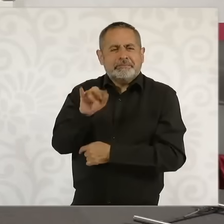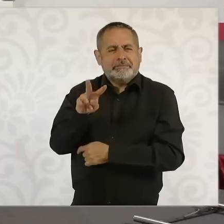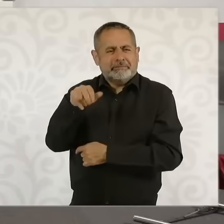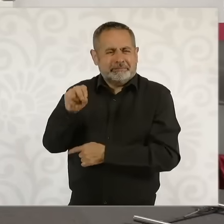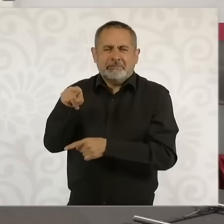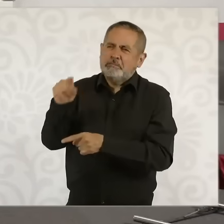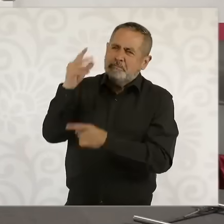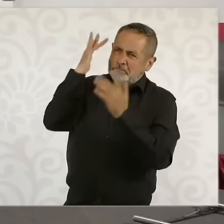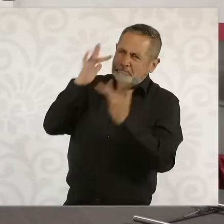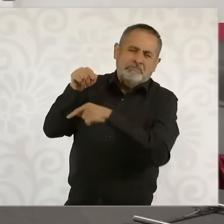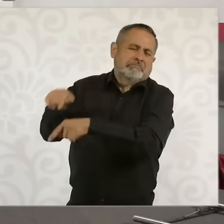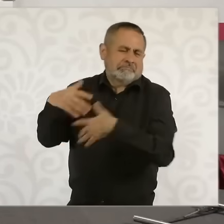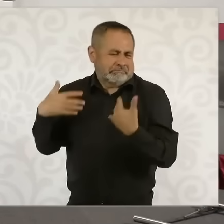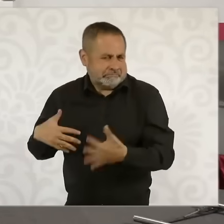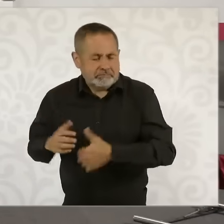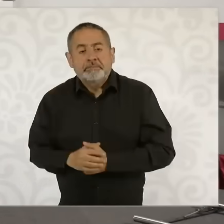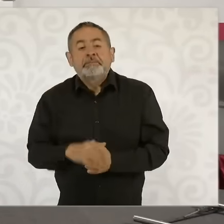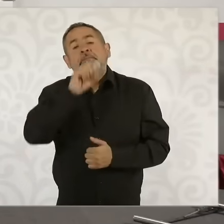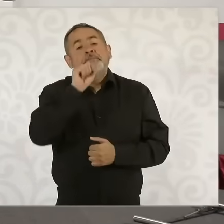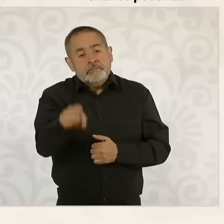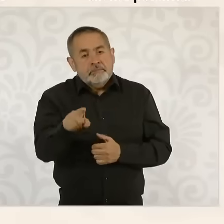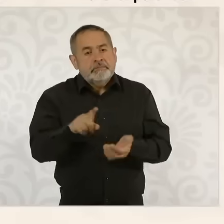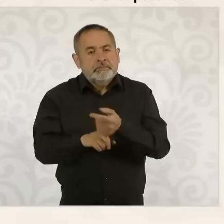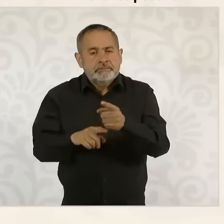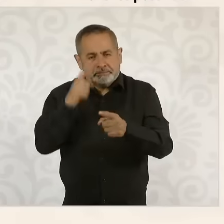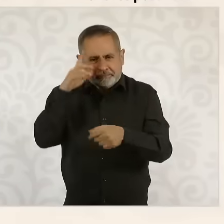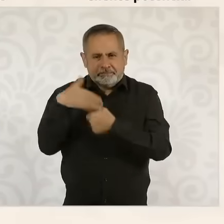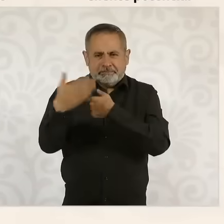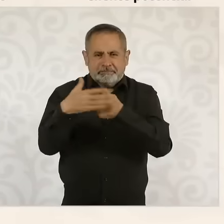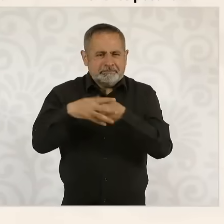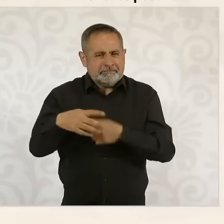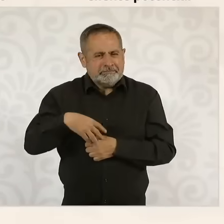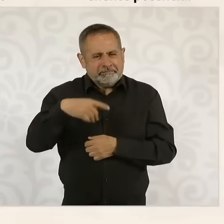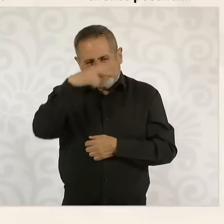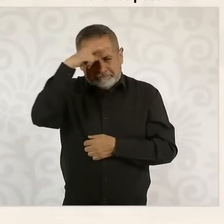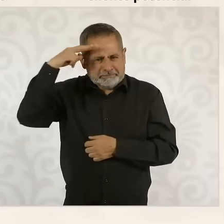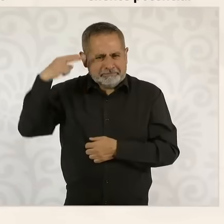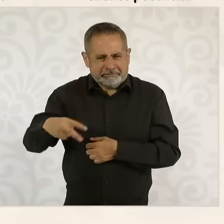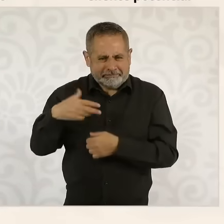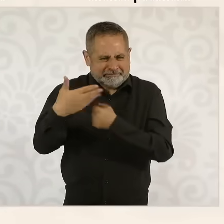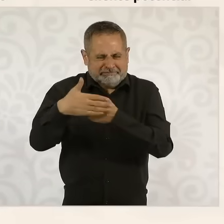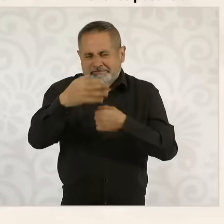Eh, finalmente aquí debo destacar que para la época de verano, que ya la tenemos aquí cerca,